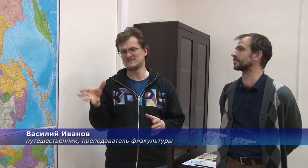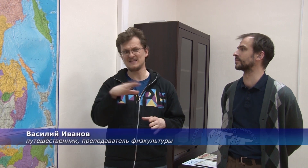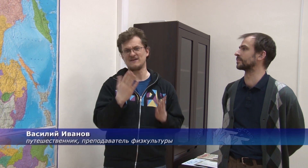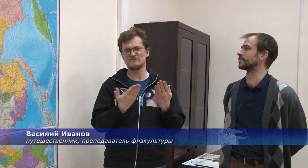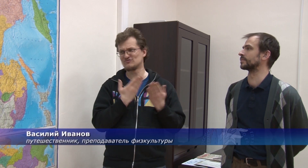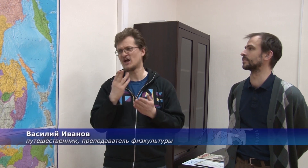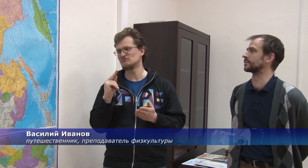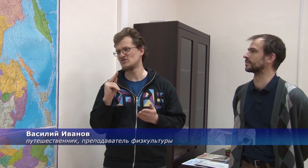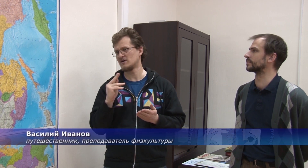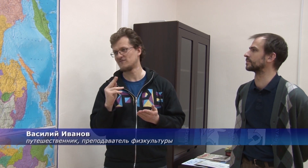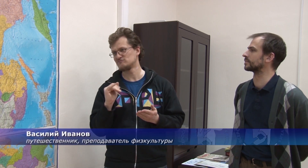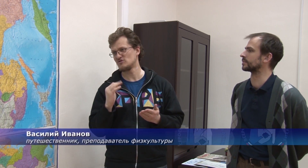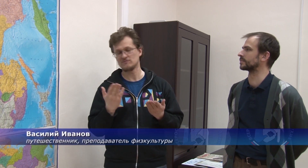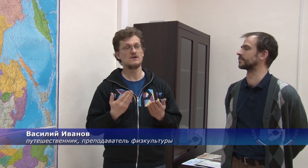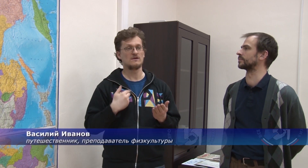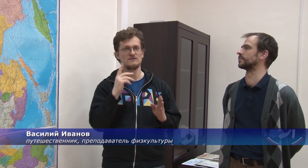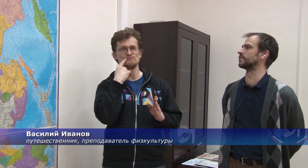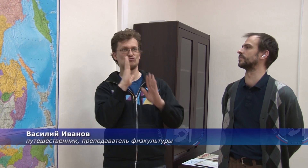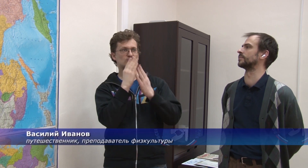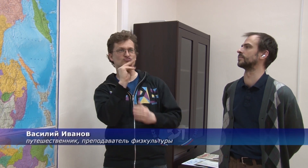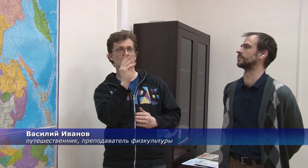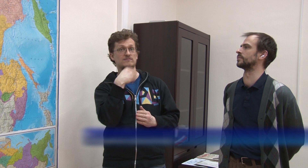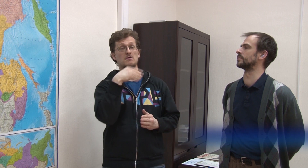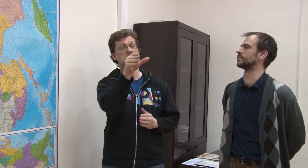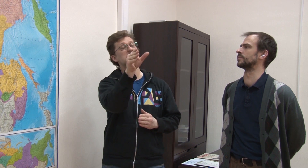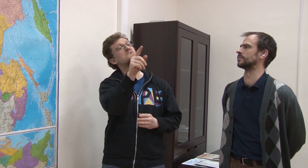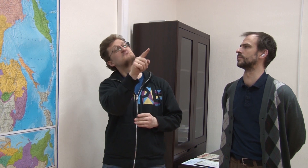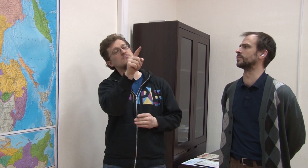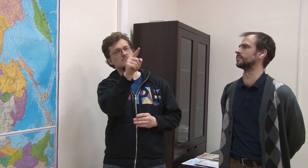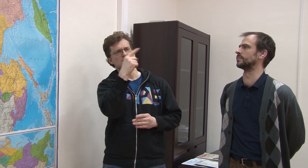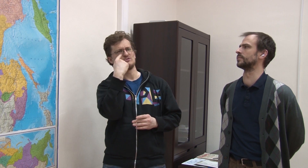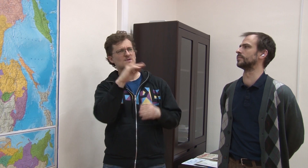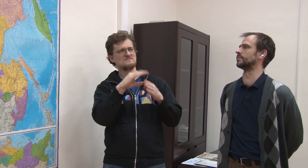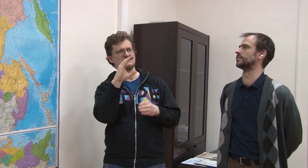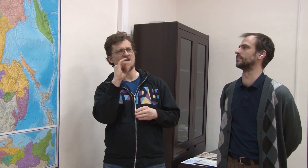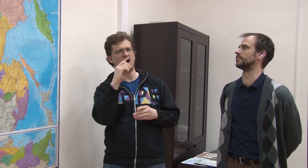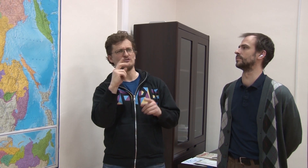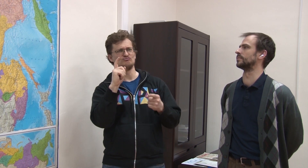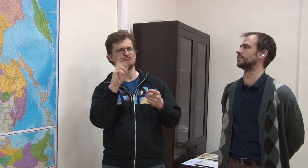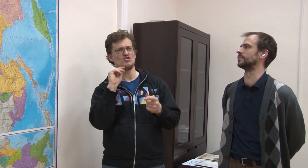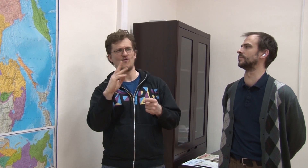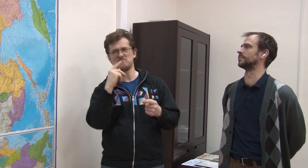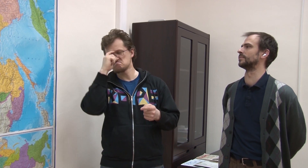Вы все, наверное, читали Чехова? Так вот, я приметил на полке несколько книг Чехова. На одном из экземпляров вижу слово "Сахалин".